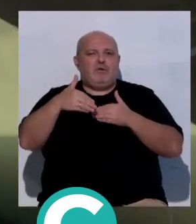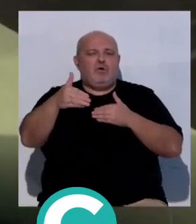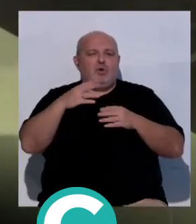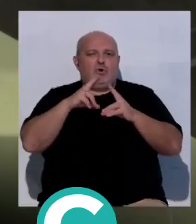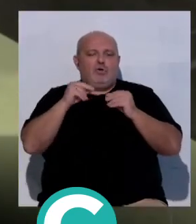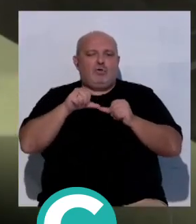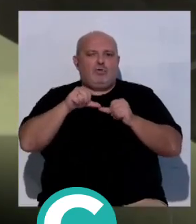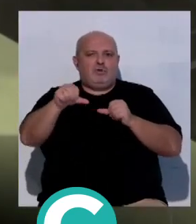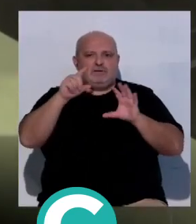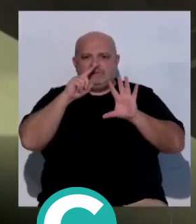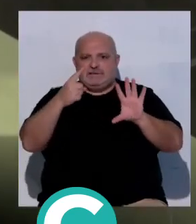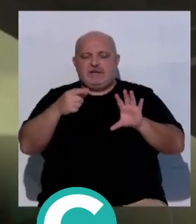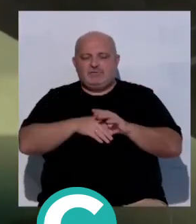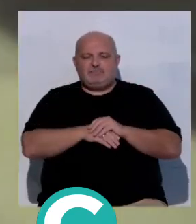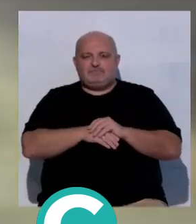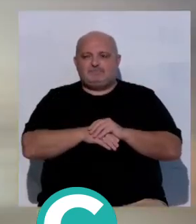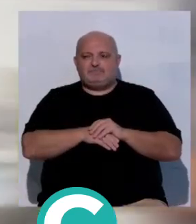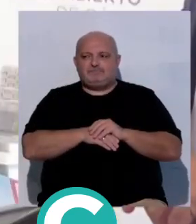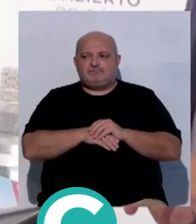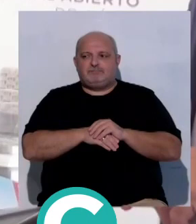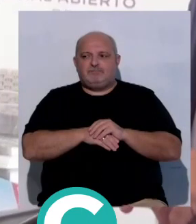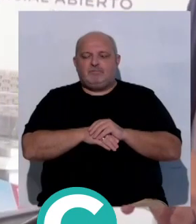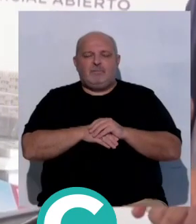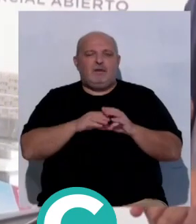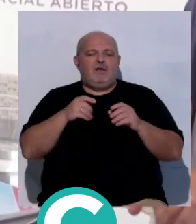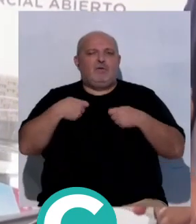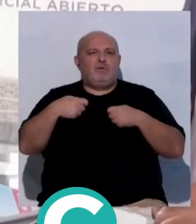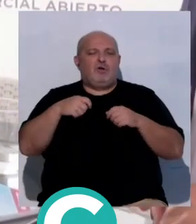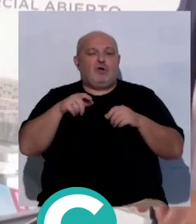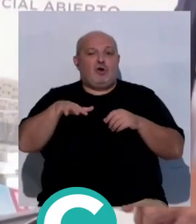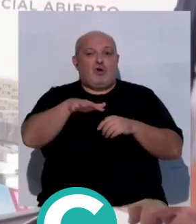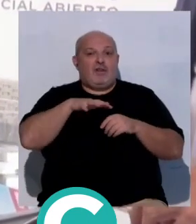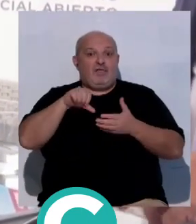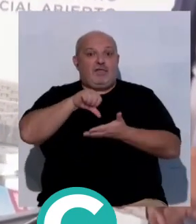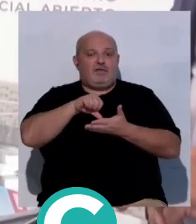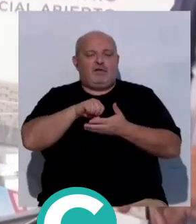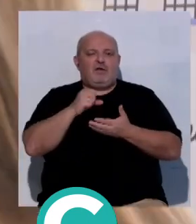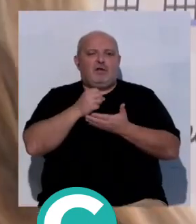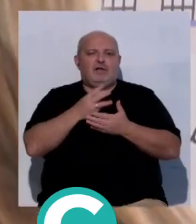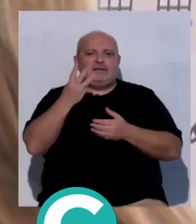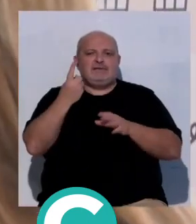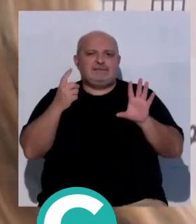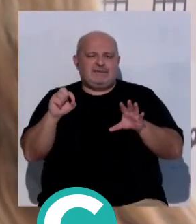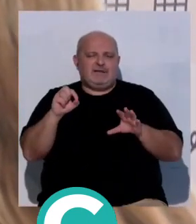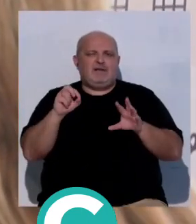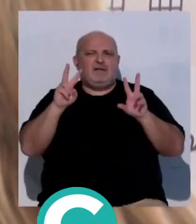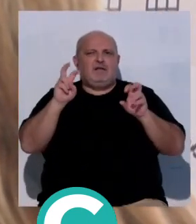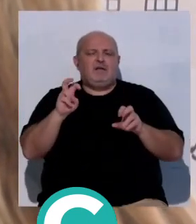los próximos 6 años el comercio local del centro de Cádiz será 360 no solo estará en las calles